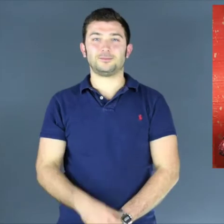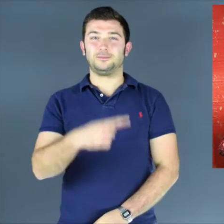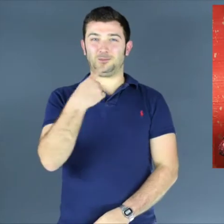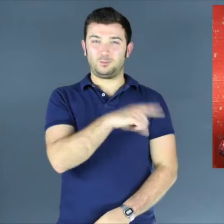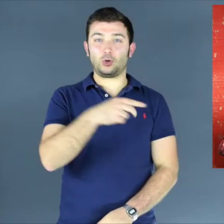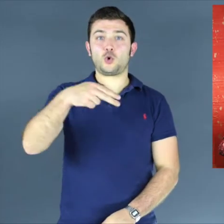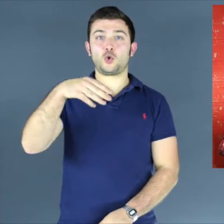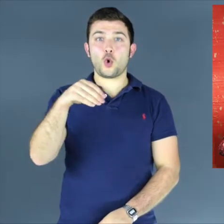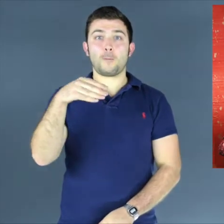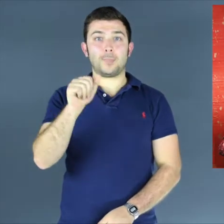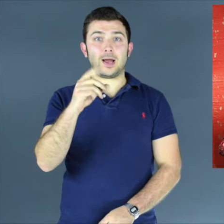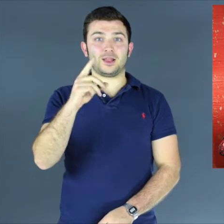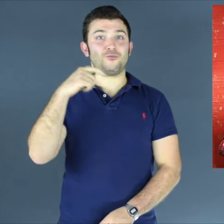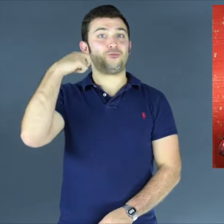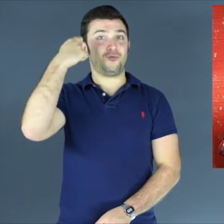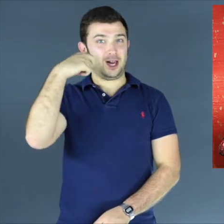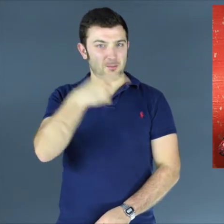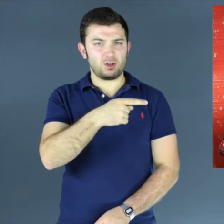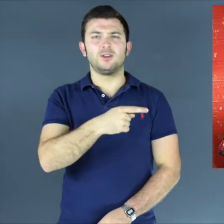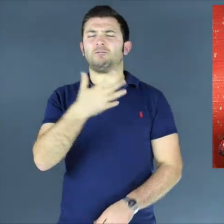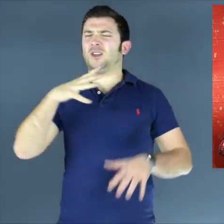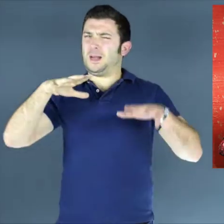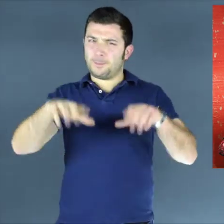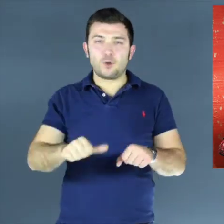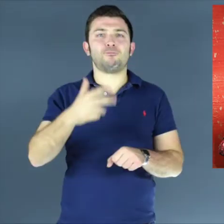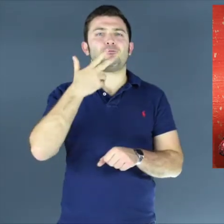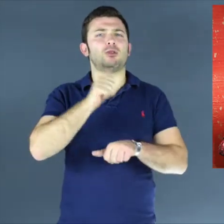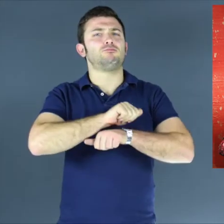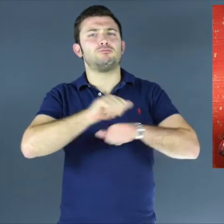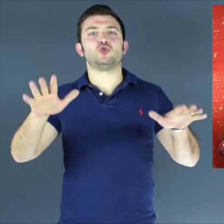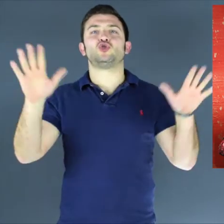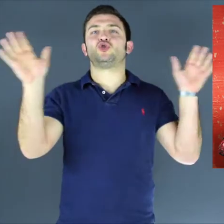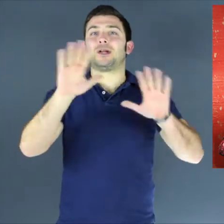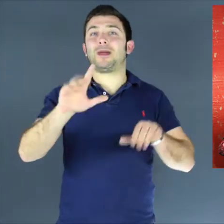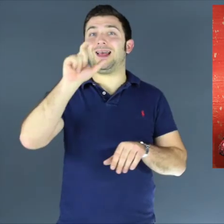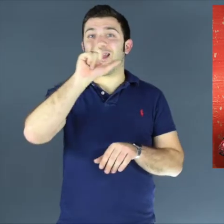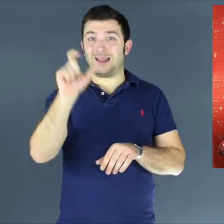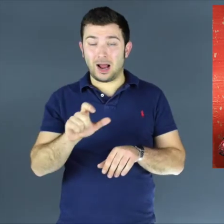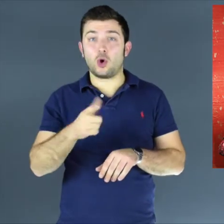Nomad Film si è impegnata per far uscire nei cinema italiani,